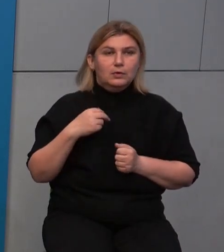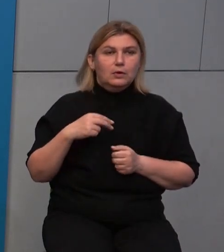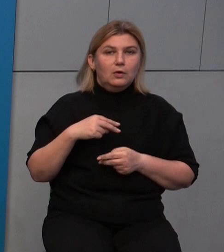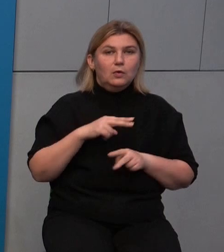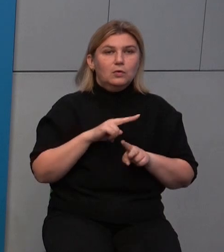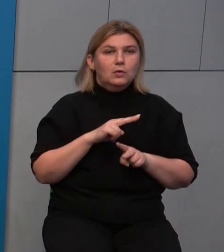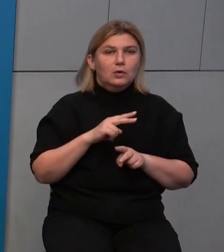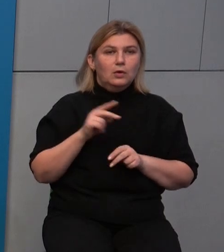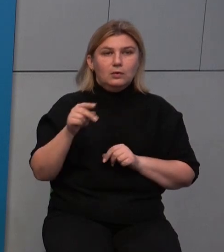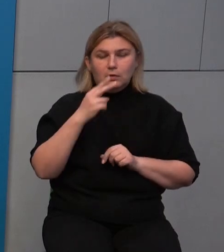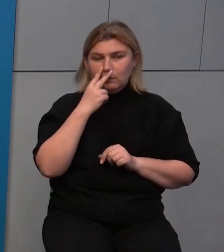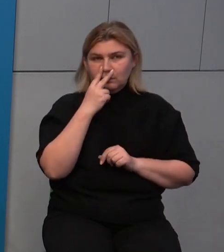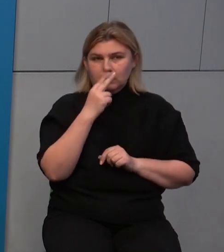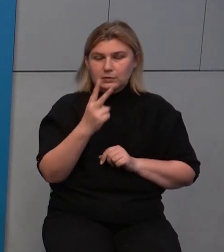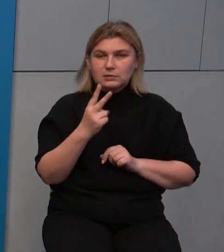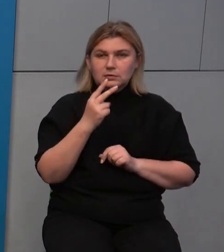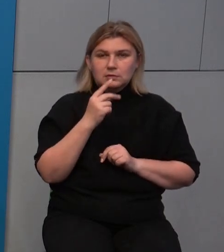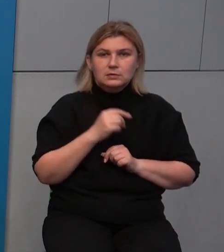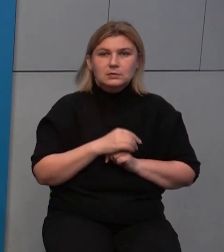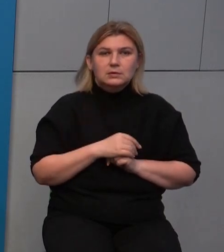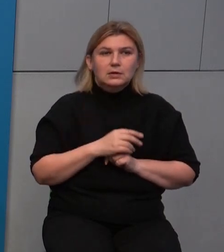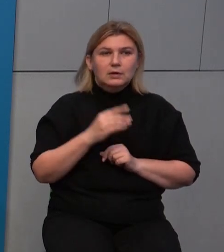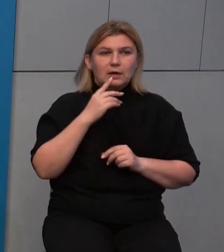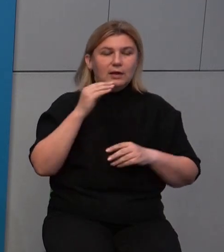On to widział, on widział depresję swojego ojca.